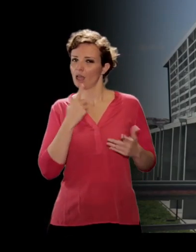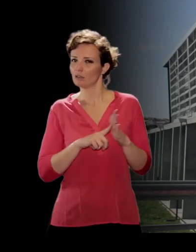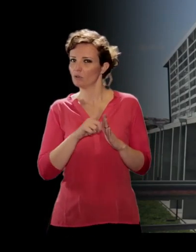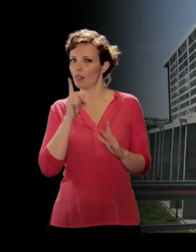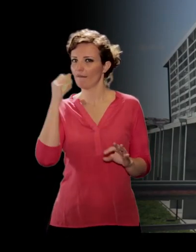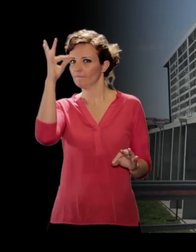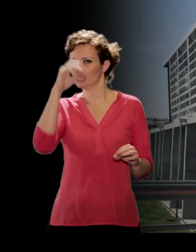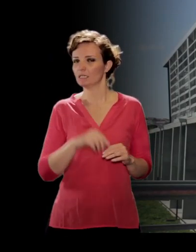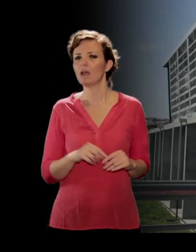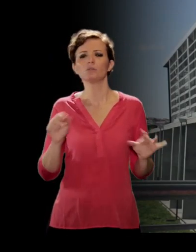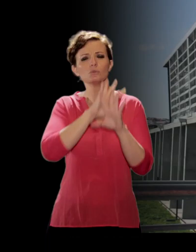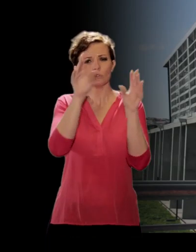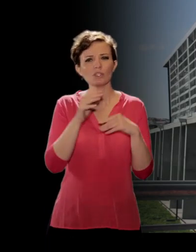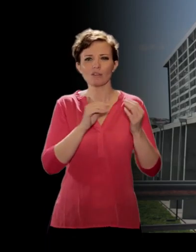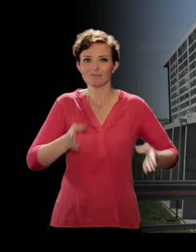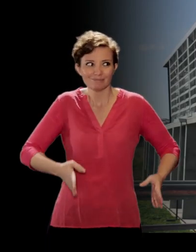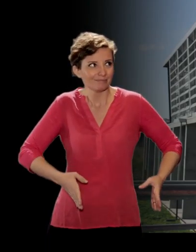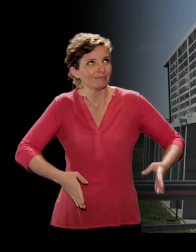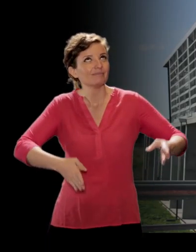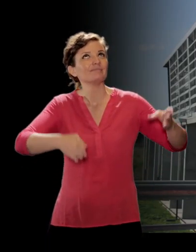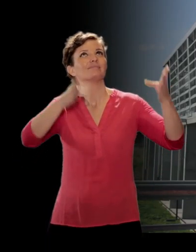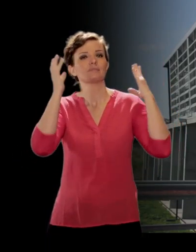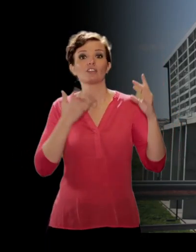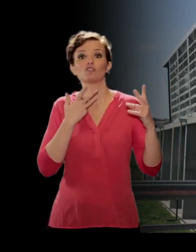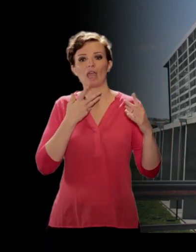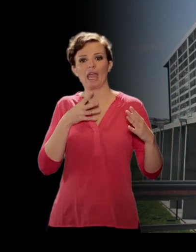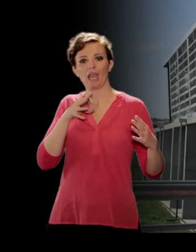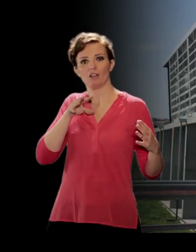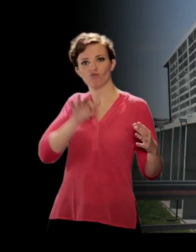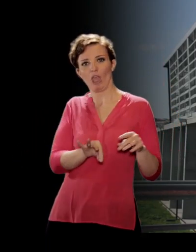Quasi tutte queste costruzioni alte hanno un nucleo centrale